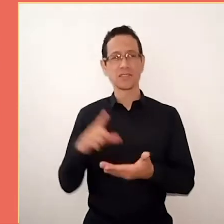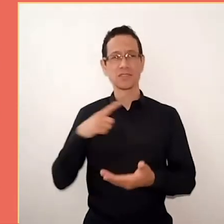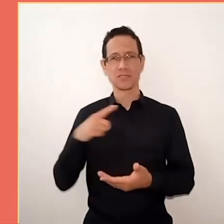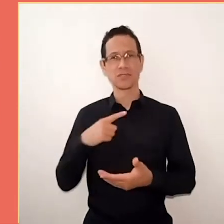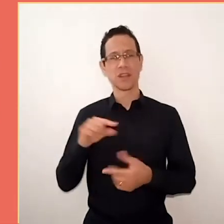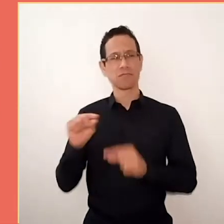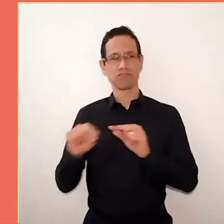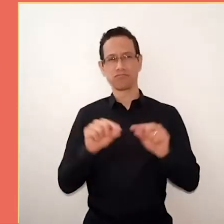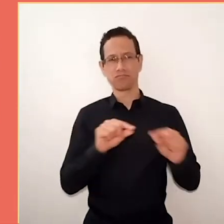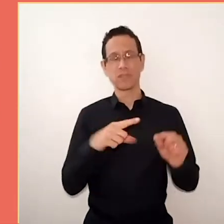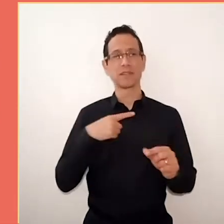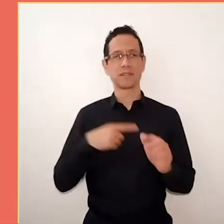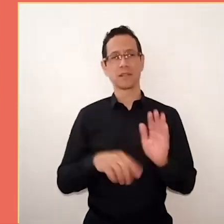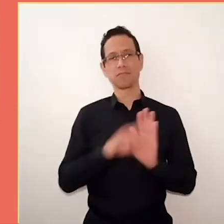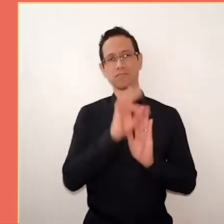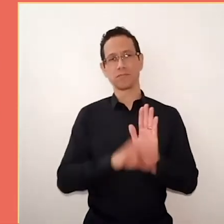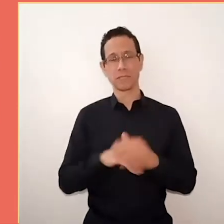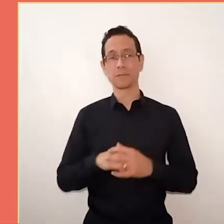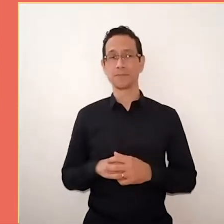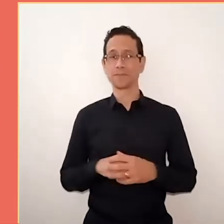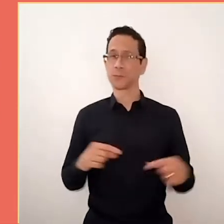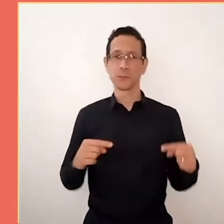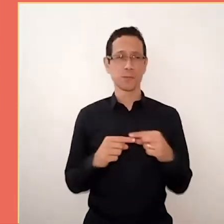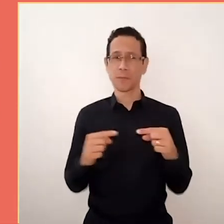Eu acho que isso é a cara do que a Dolores leu.